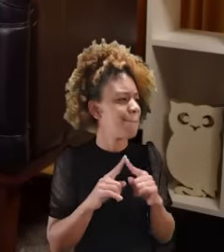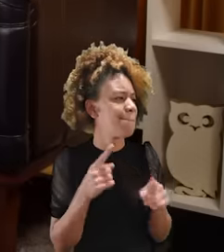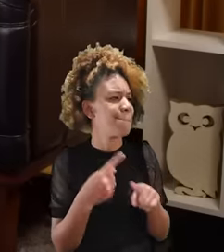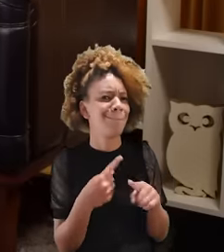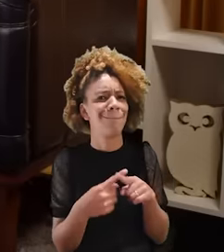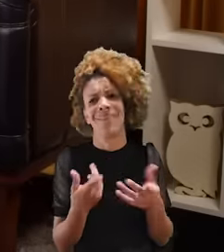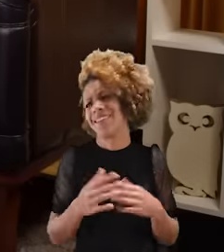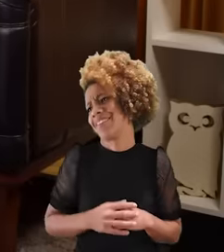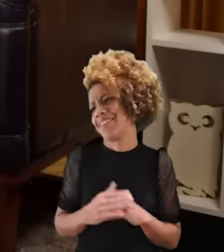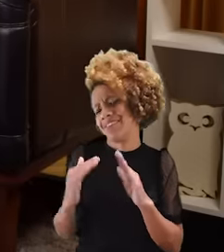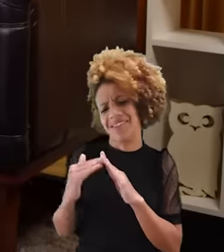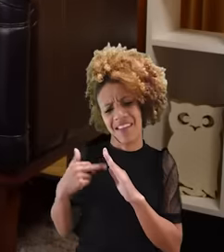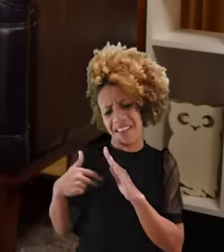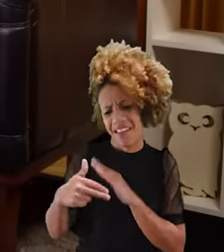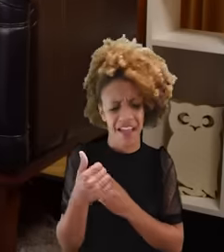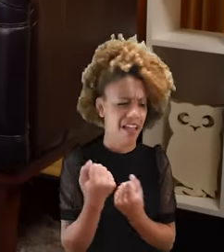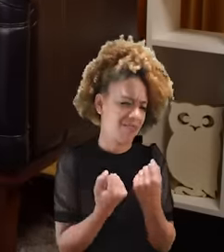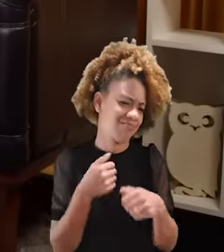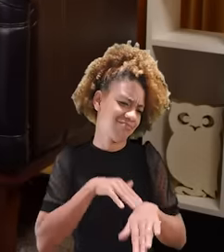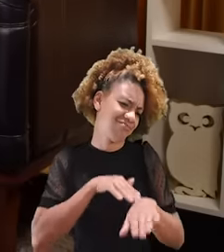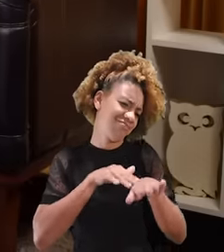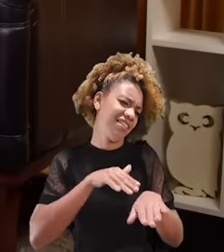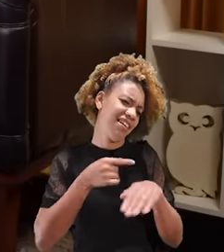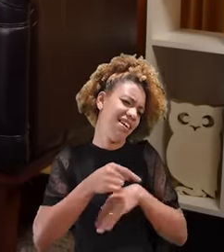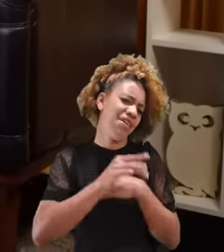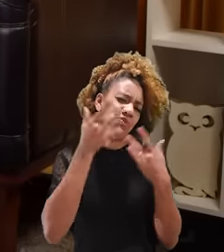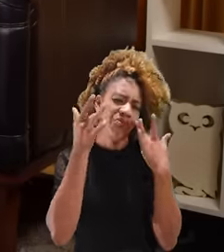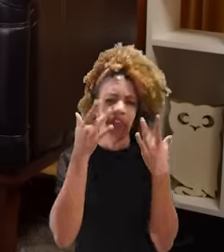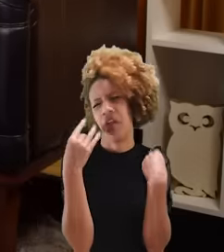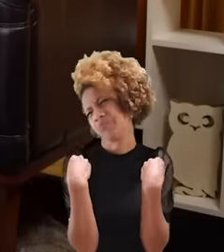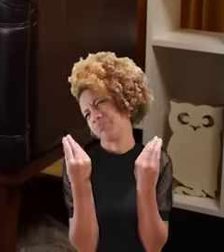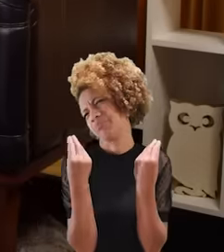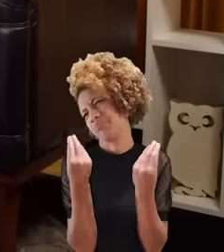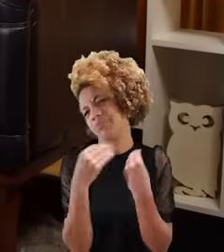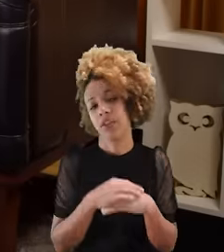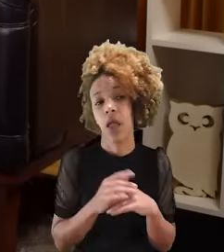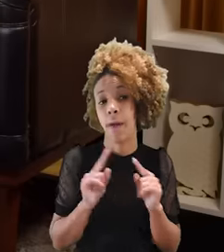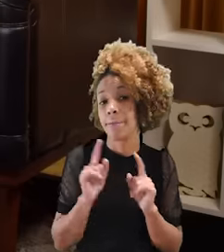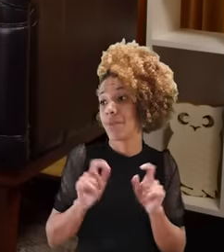vou sair de casa pegar trânsito ir pro Teatro tal não sei o qu e e as pessoas não sabem nem o